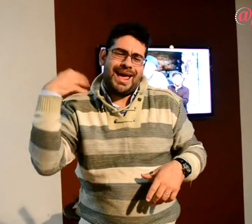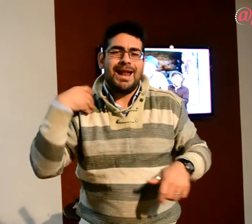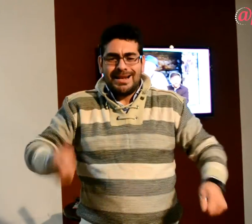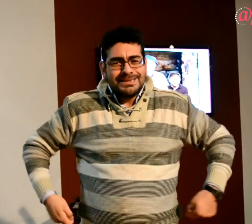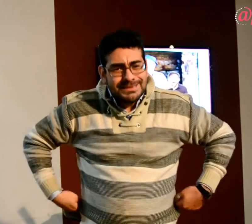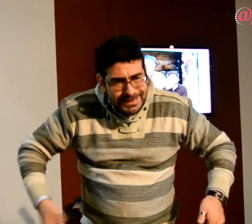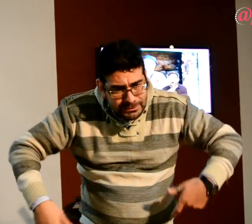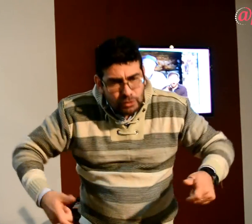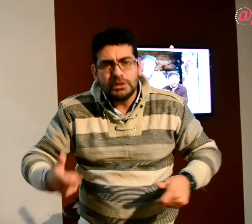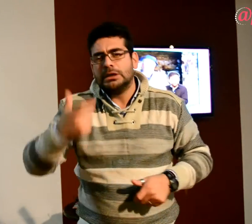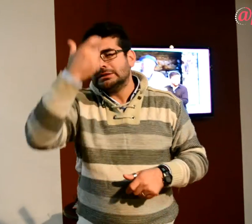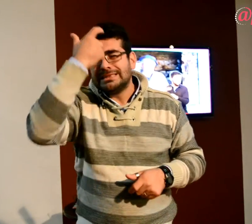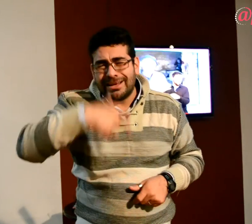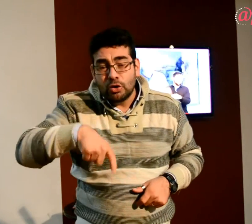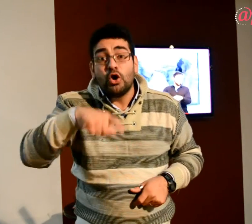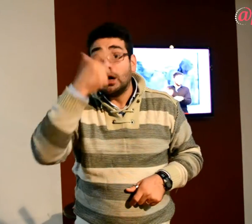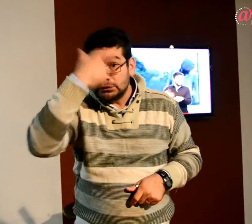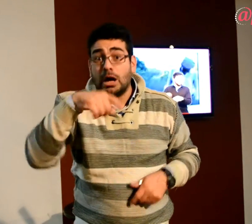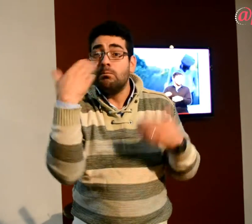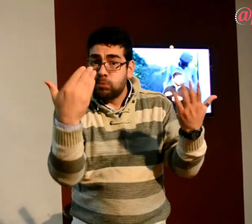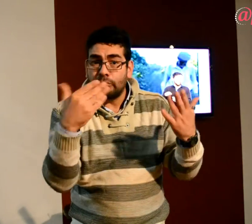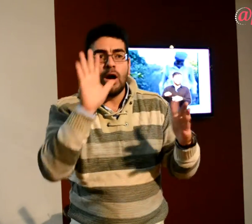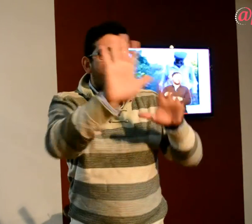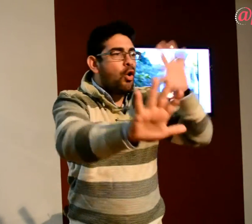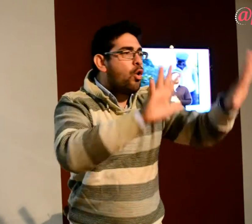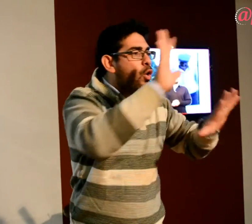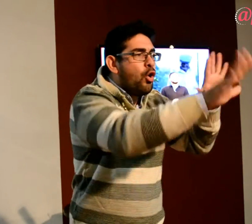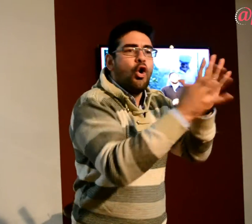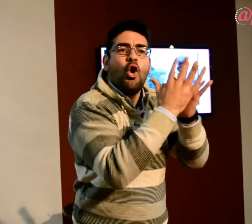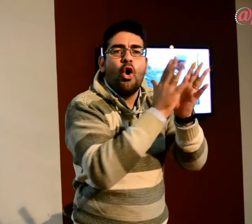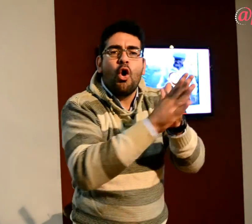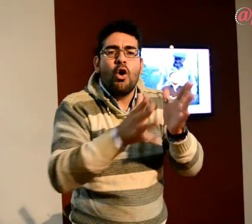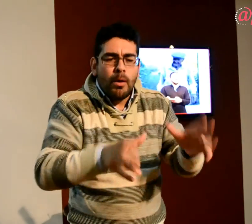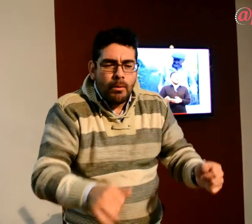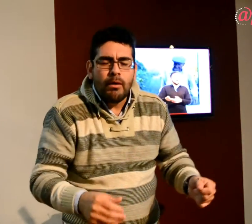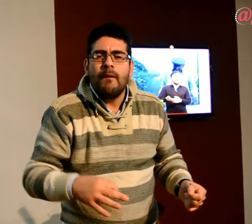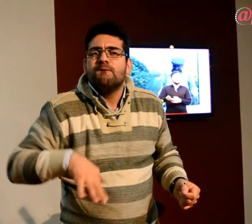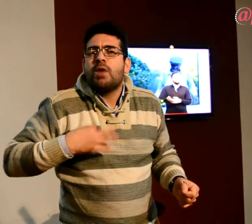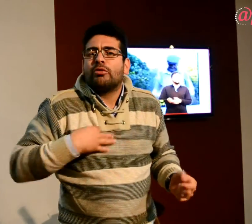Usuarios de sillas de rueda, ciegos que también puedan conocer la historia